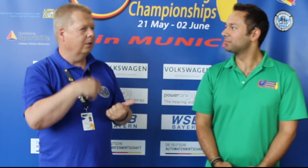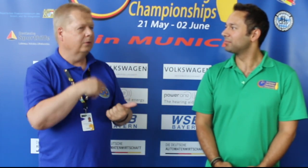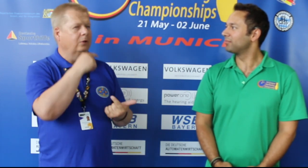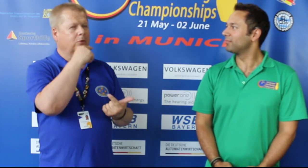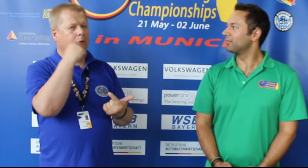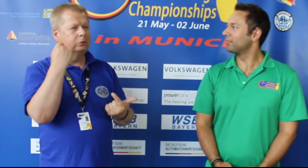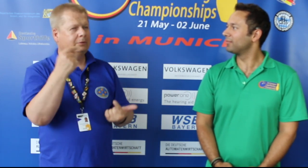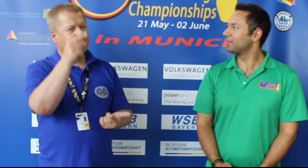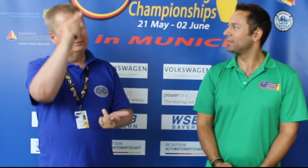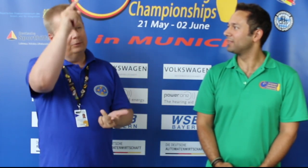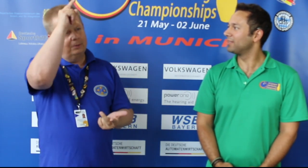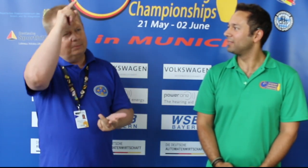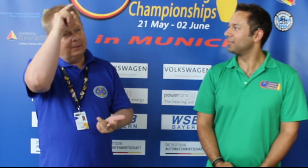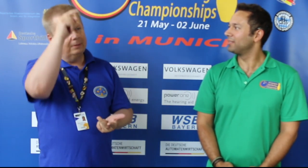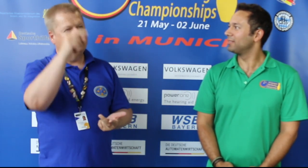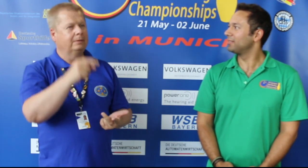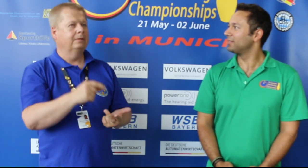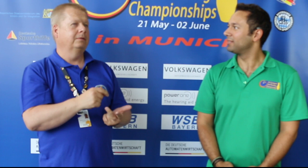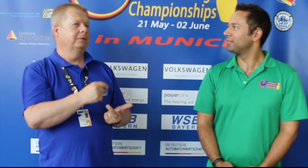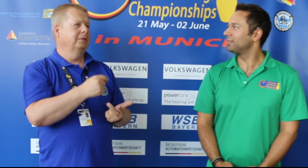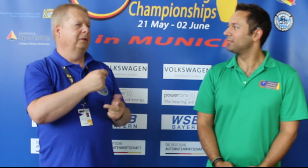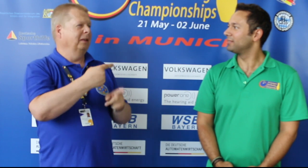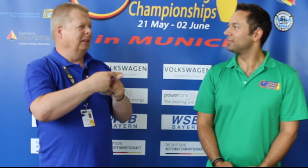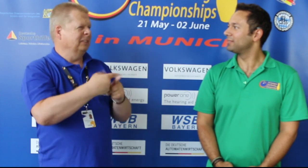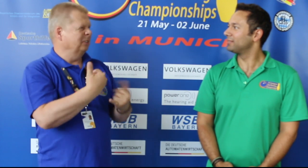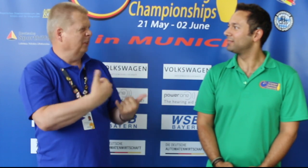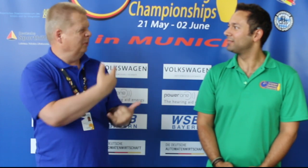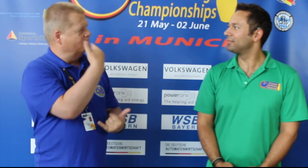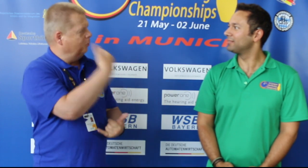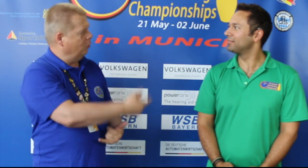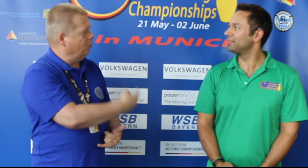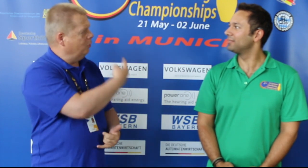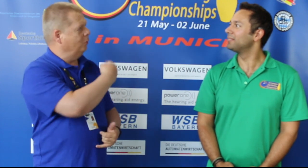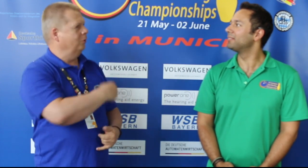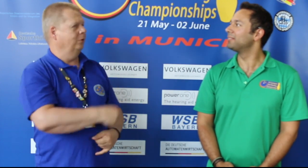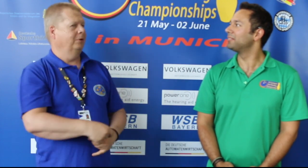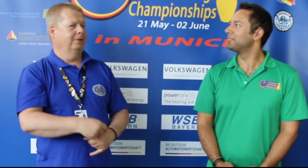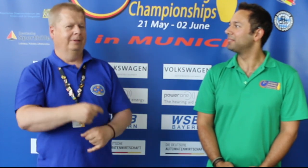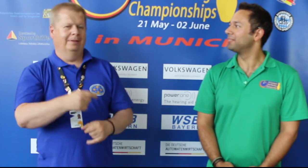Aber Ukraine, Russland und Deutschland sind am stärksten. Die Griechen haben heute sehr gut gespielt.